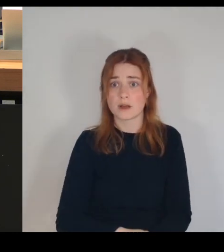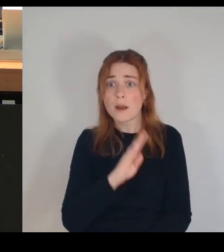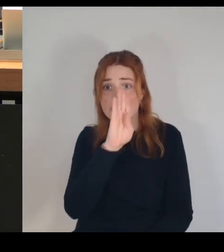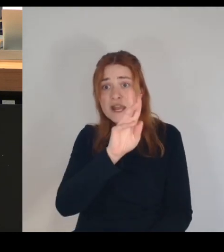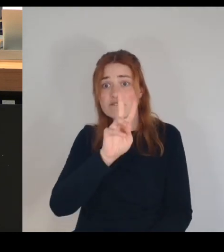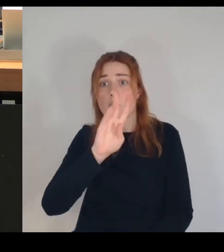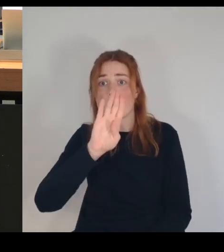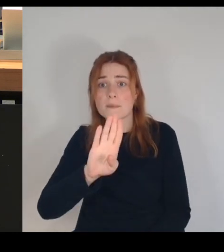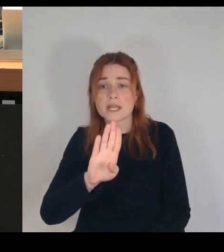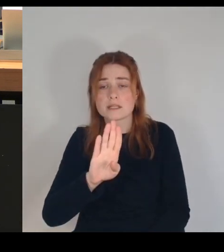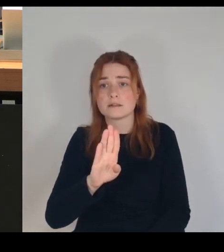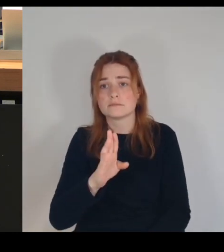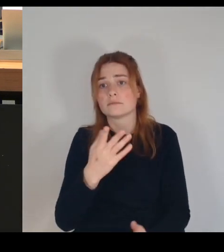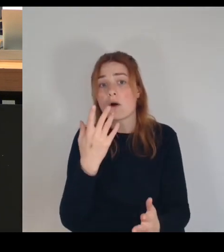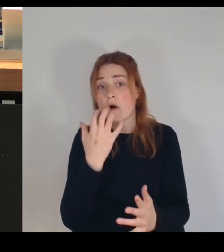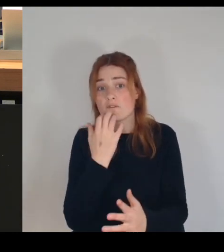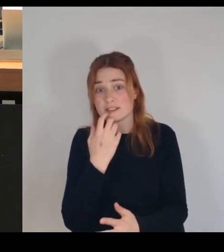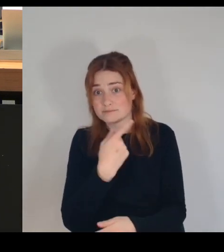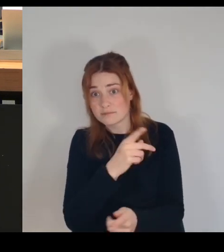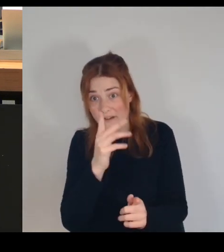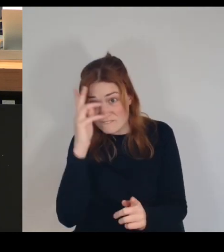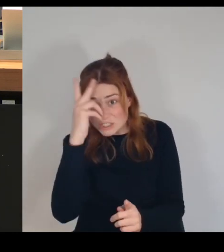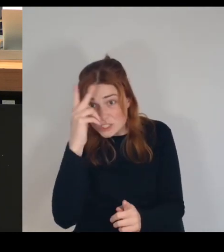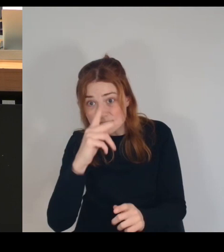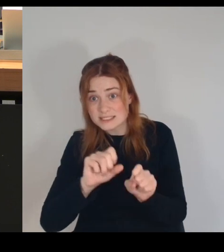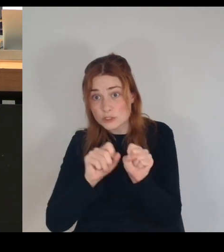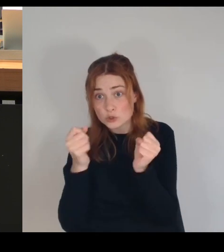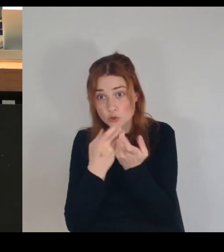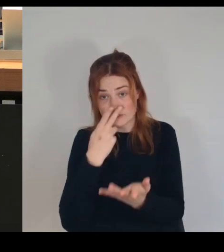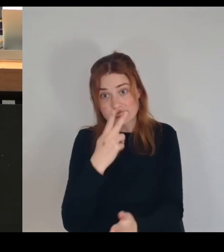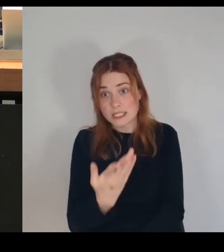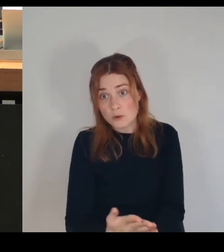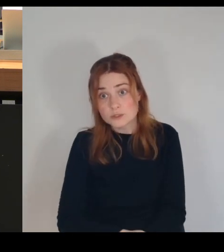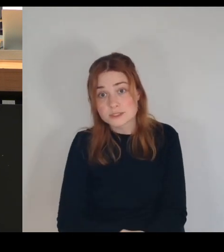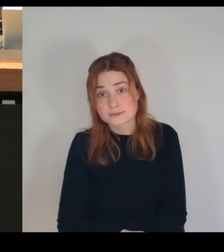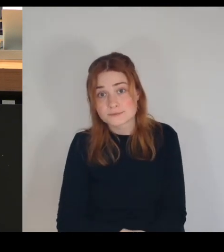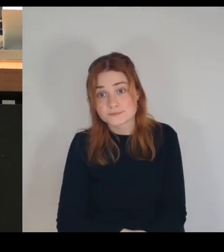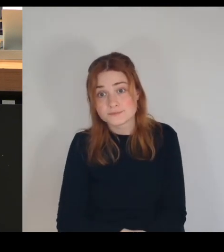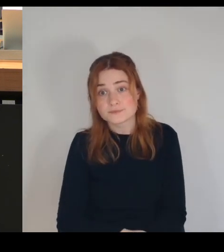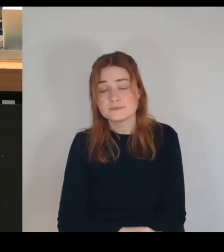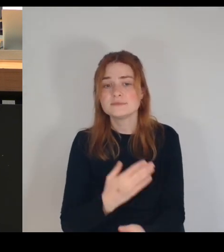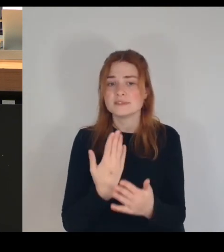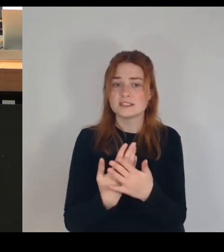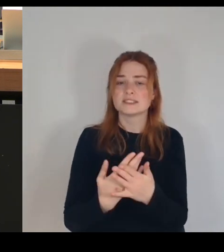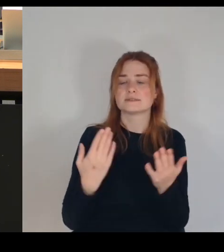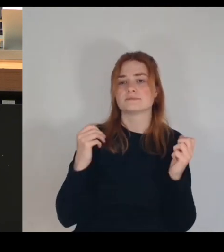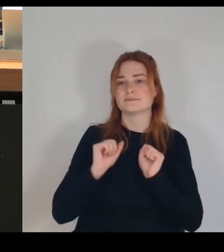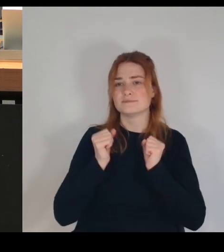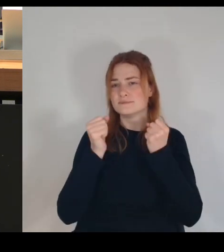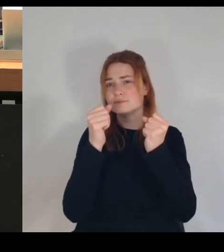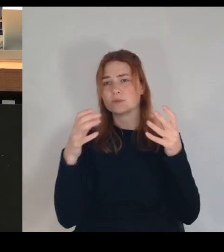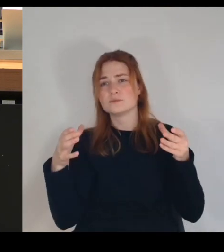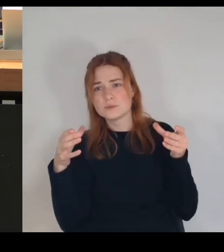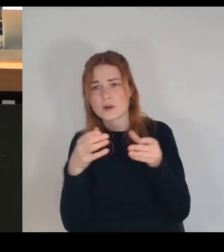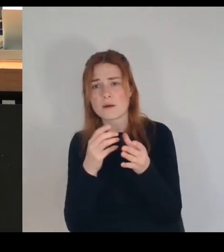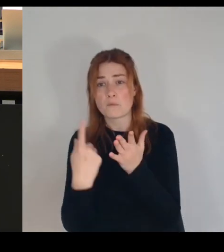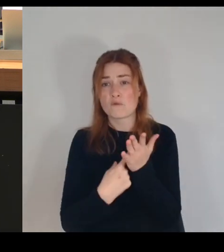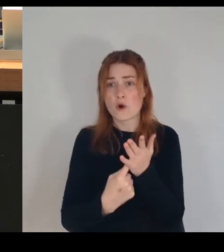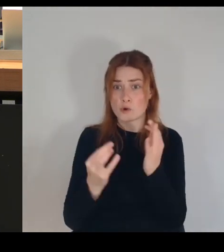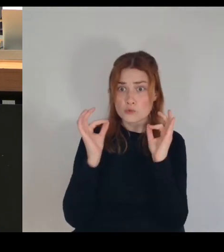Insofern wird in der Initiative Wir zusammen viel Richtiges gefordert. Aber wir sehen natürlich, dass Fridays for Future diese